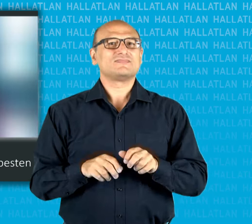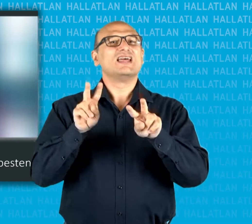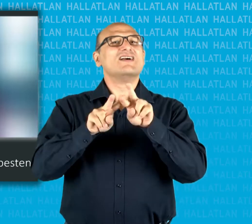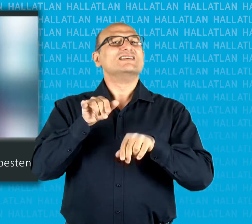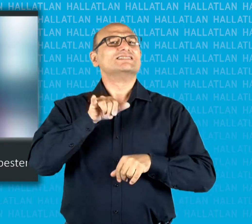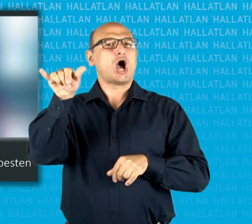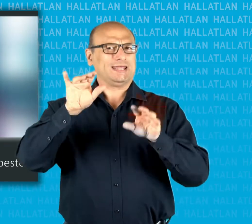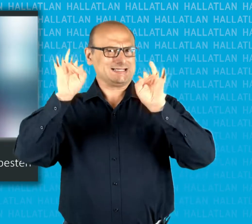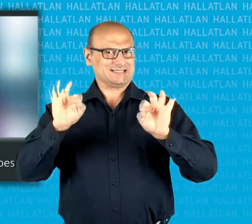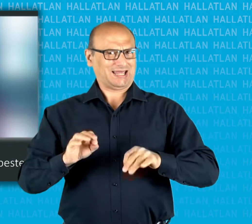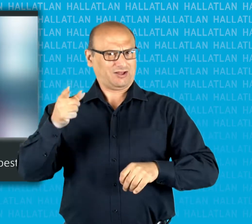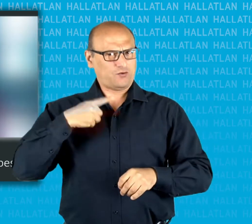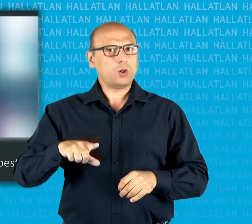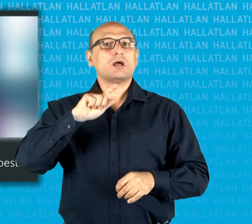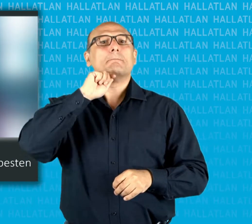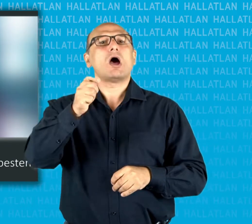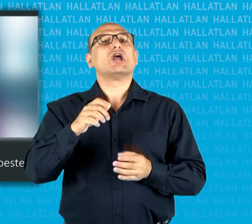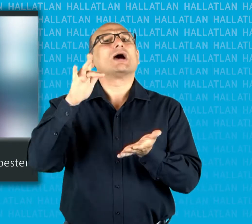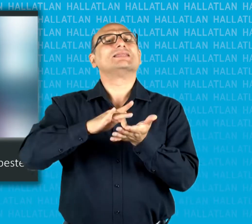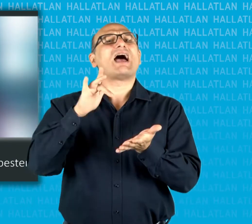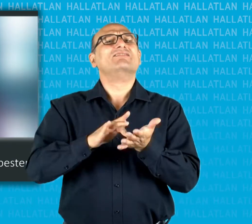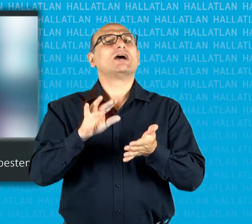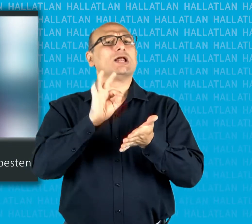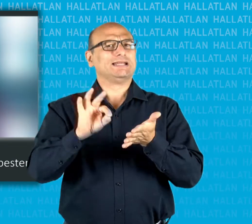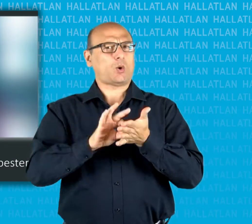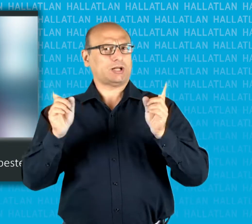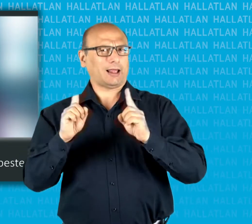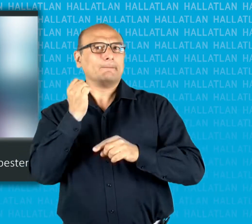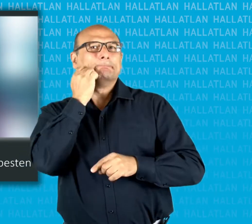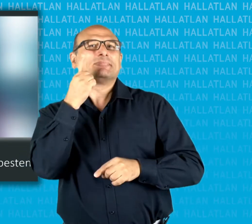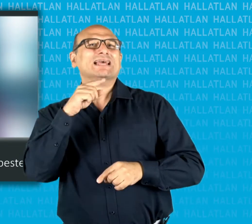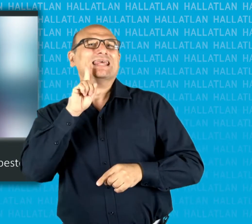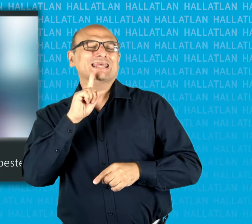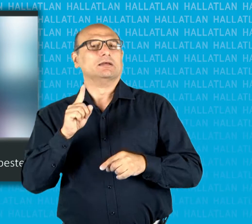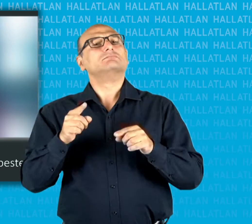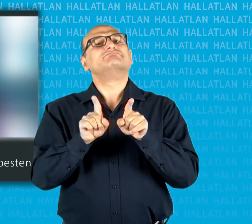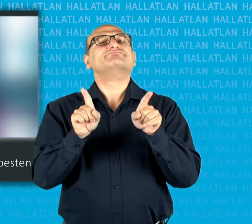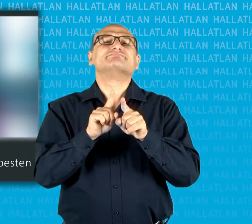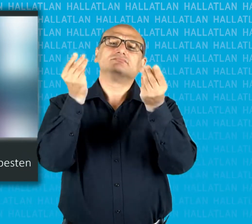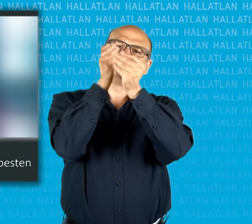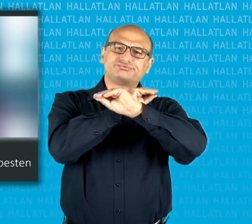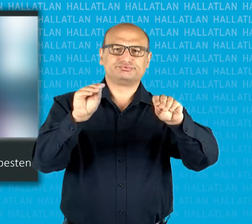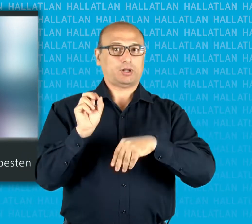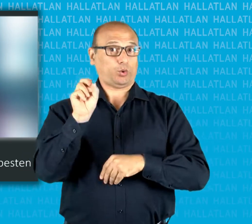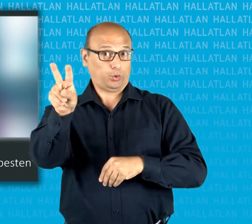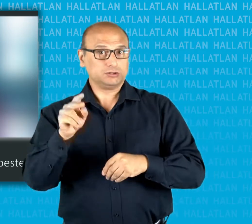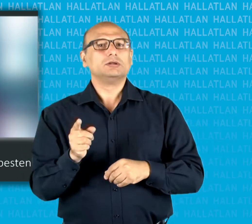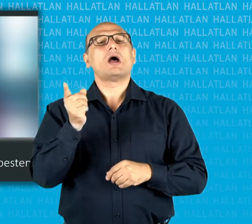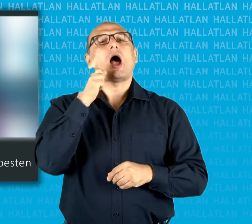A légitársaság MTI-hez eljuttatott közleménye szerint